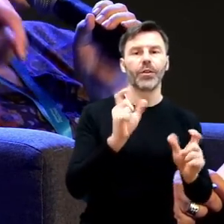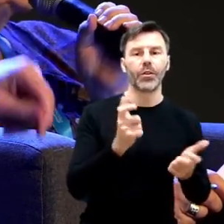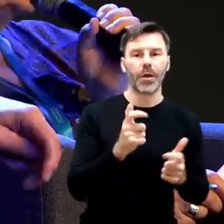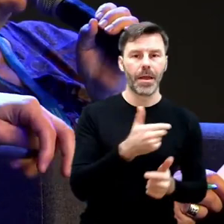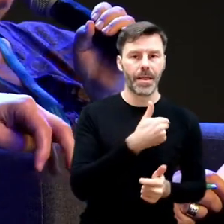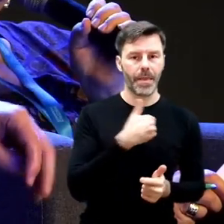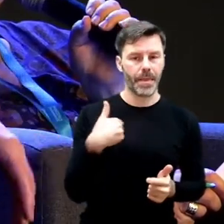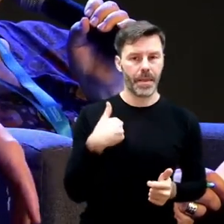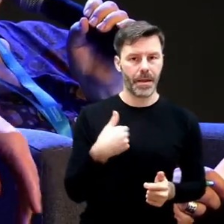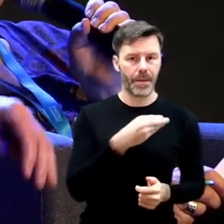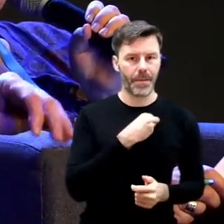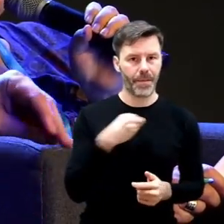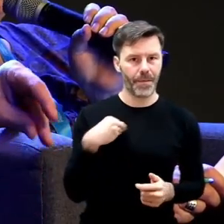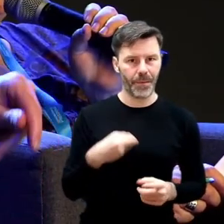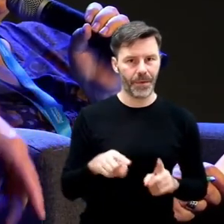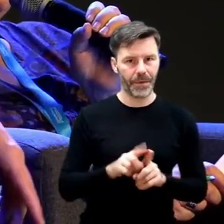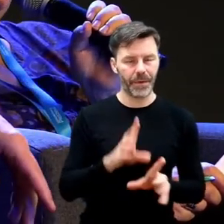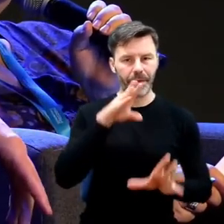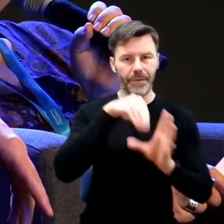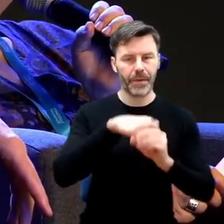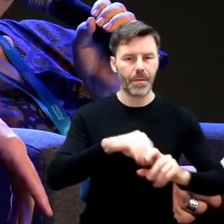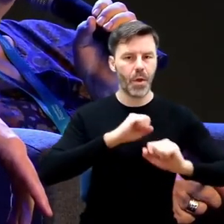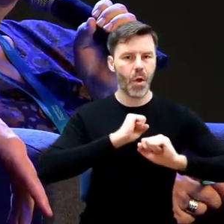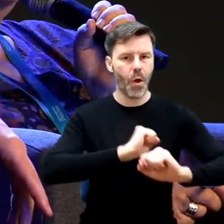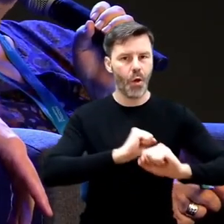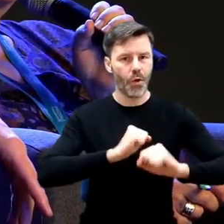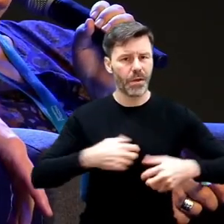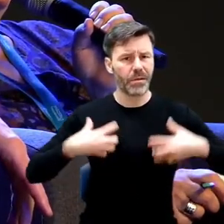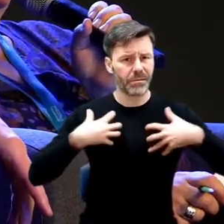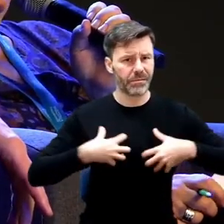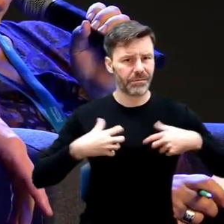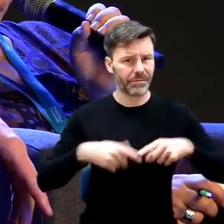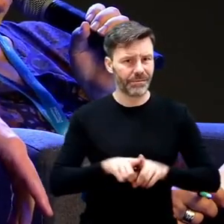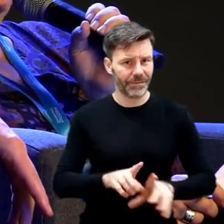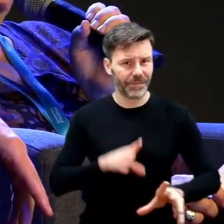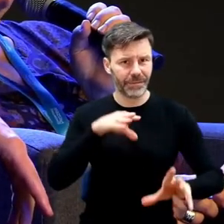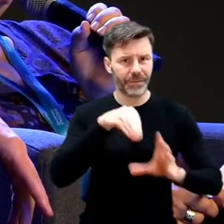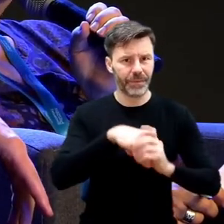z ochroną środowiska i z tego wszystkiego warto korzystać.